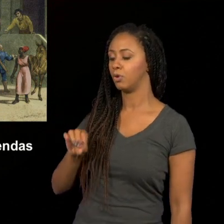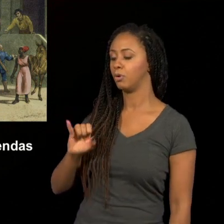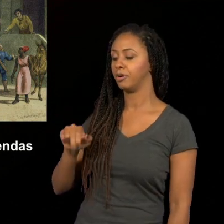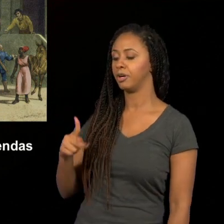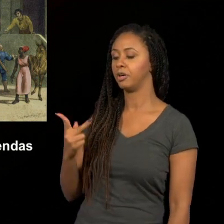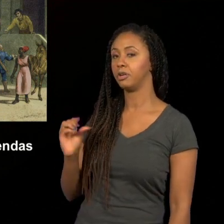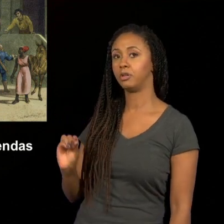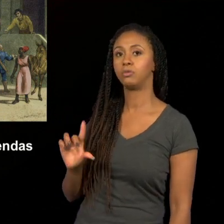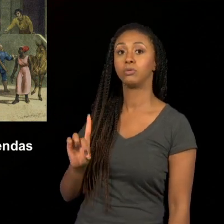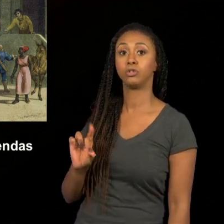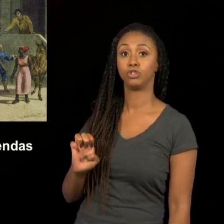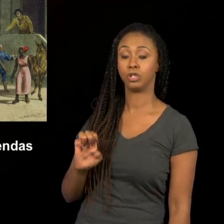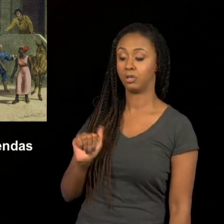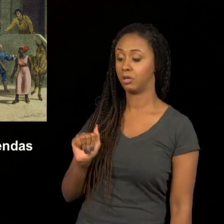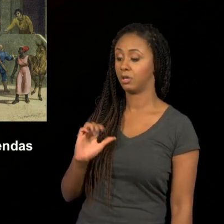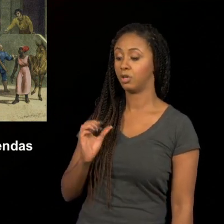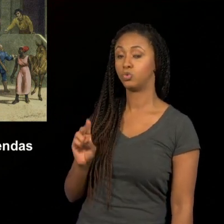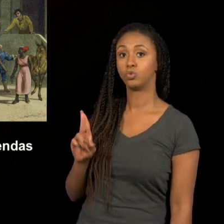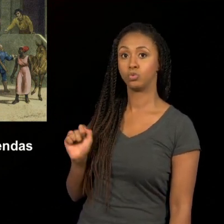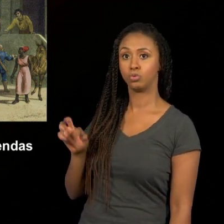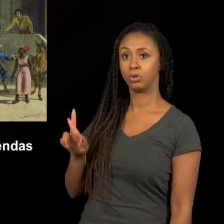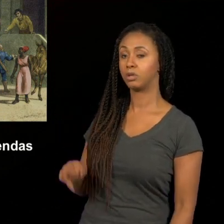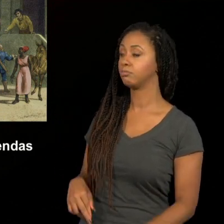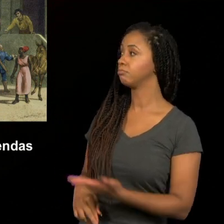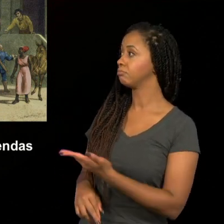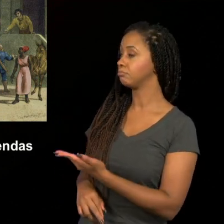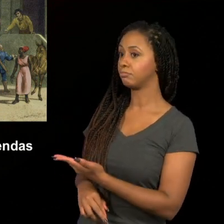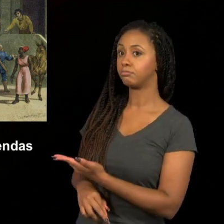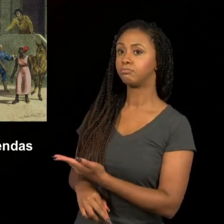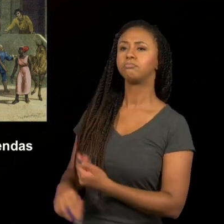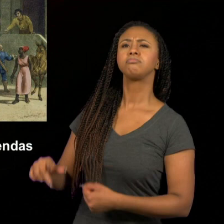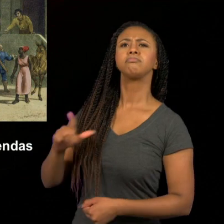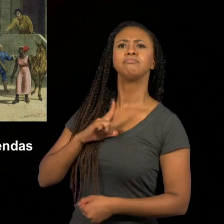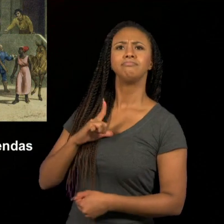REPRESENTA AQUI TODA ESSA ESTRUTURA, QUE É O